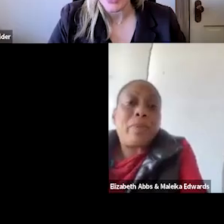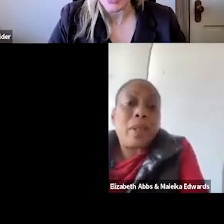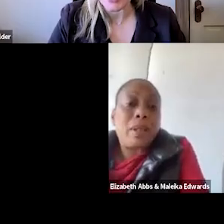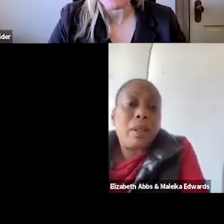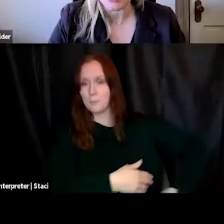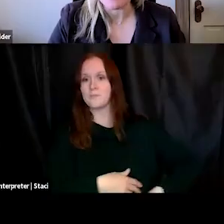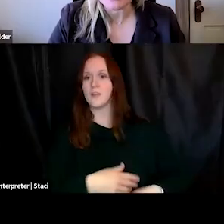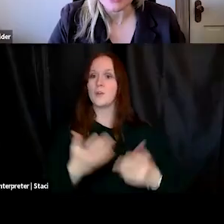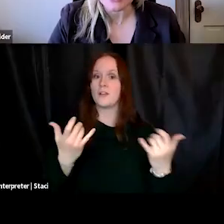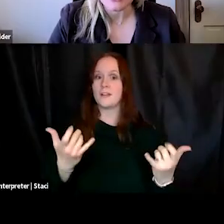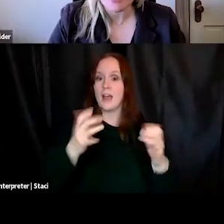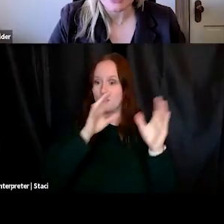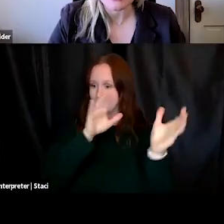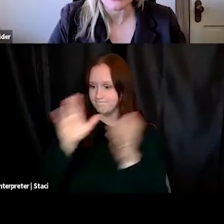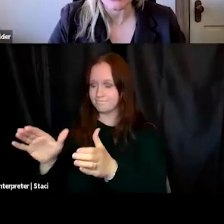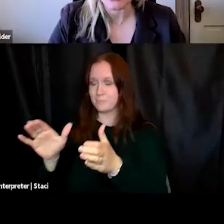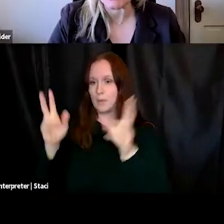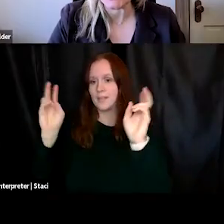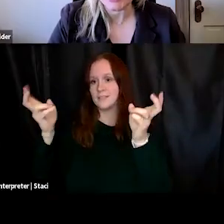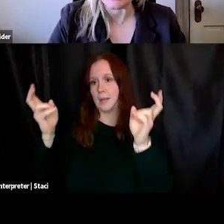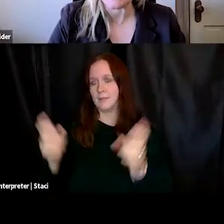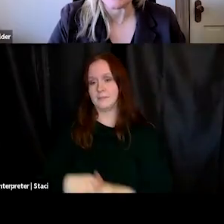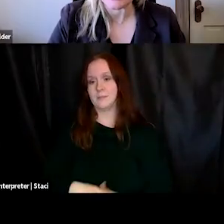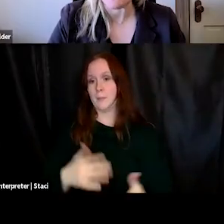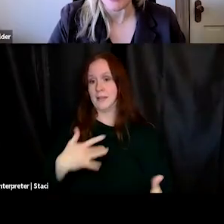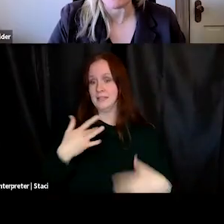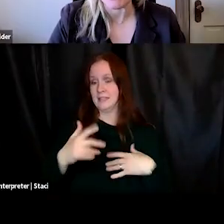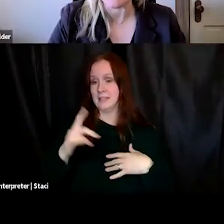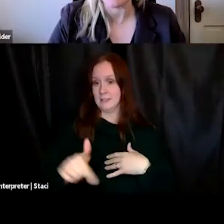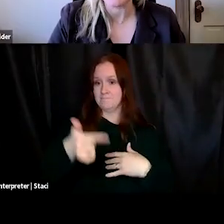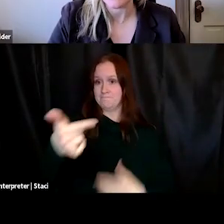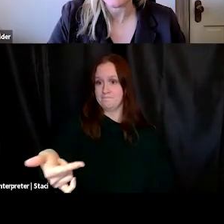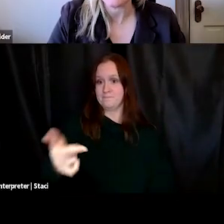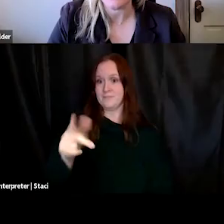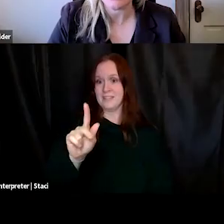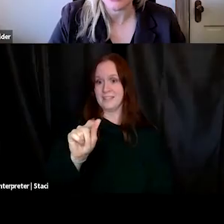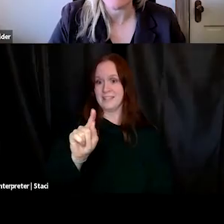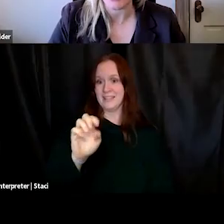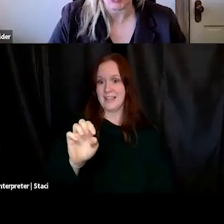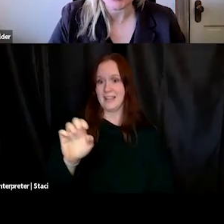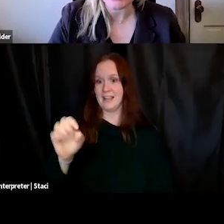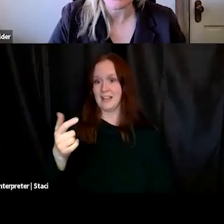de estas políticas y servicios mientras trabaja en el proceso SOAR.